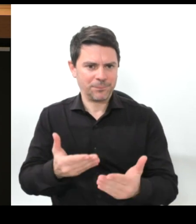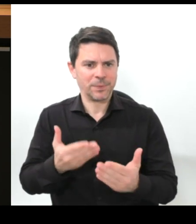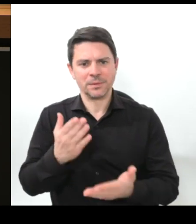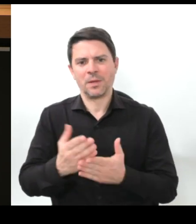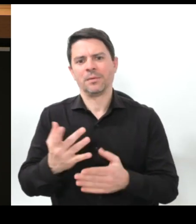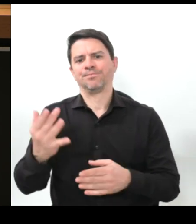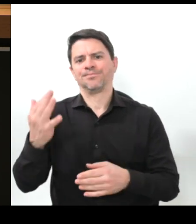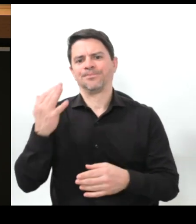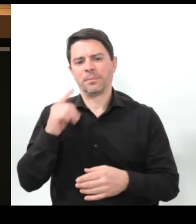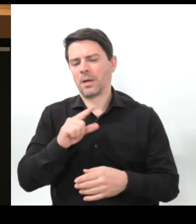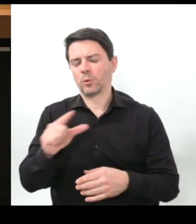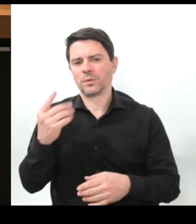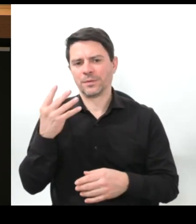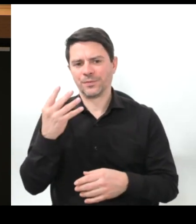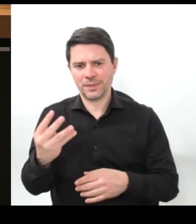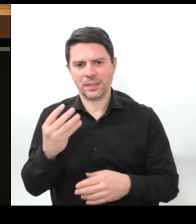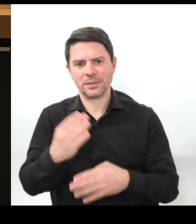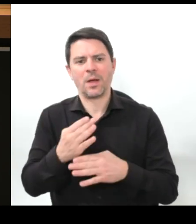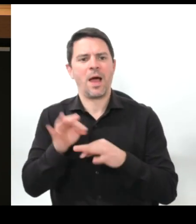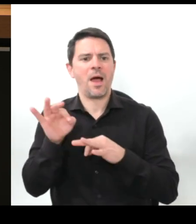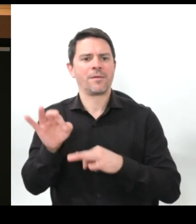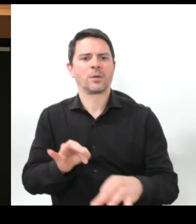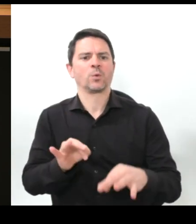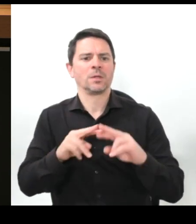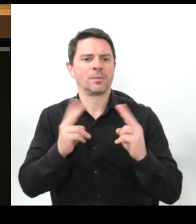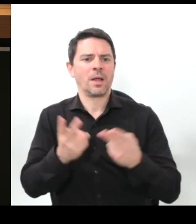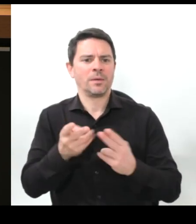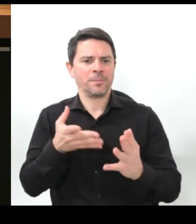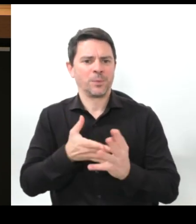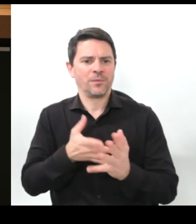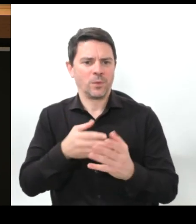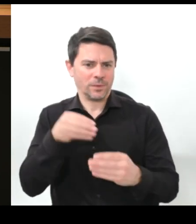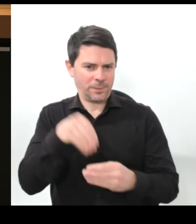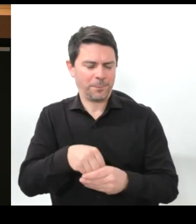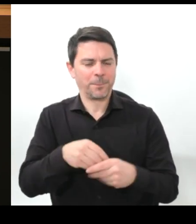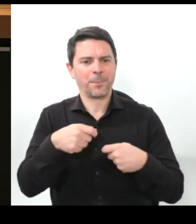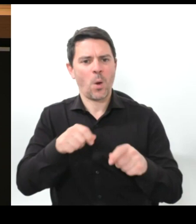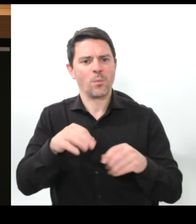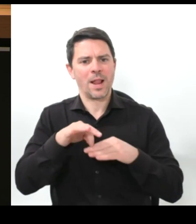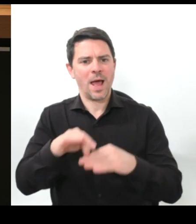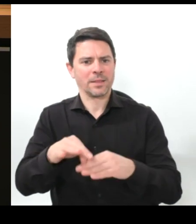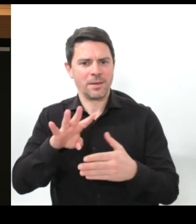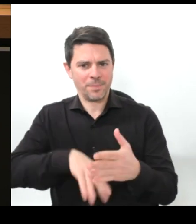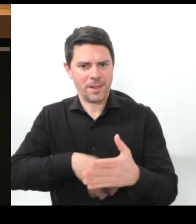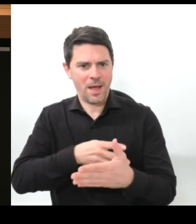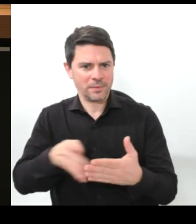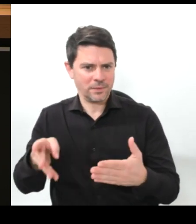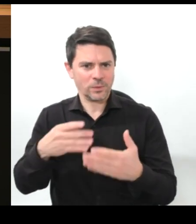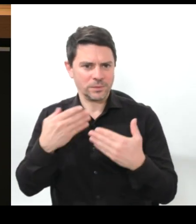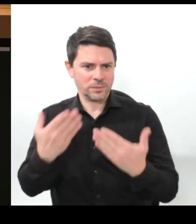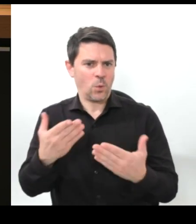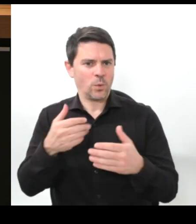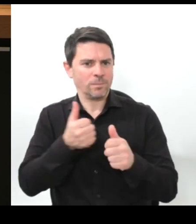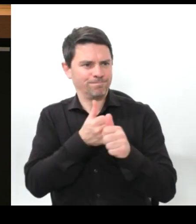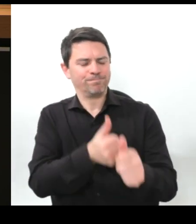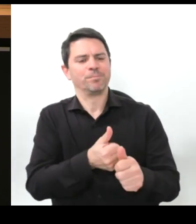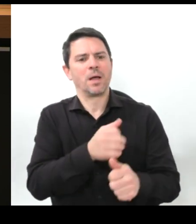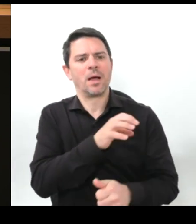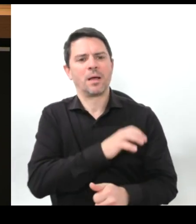sind vorzusehen. Solche Funktionen gibt zum Baugenehmigungsverfahren schon seit mehreren Jahren. Ein Blick in